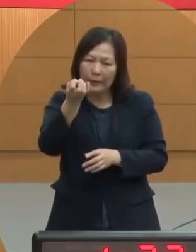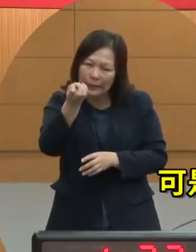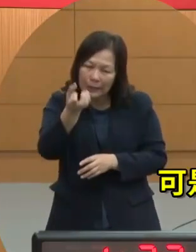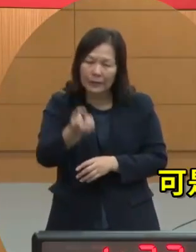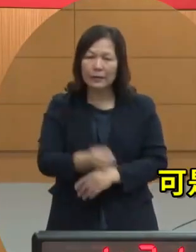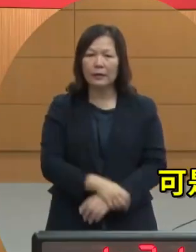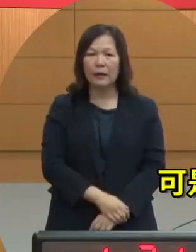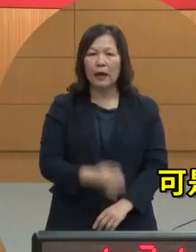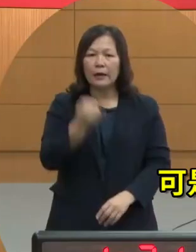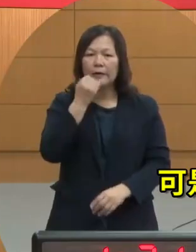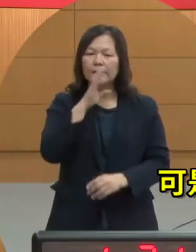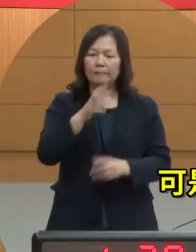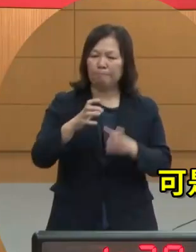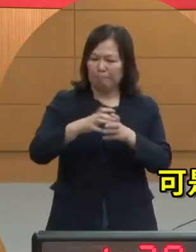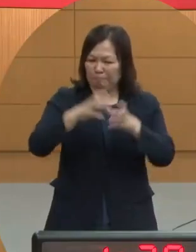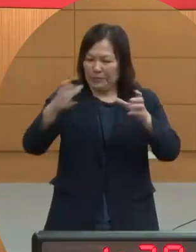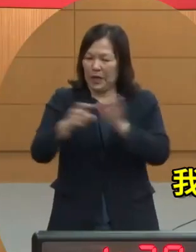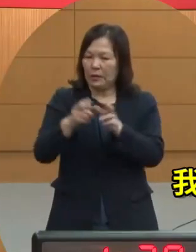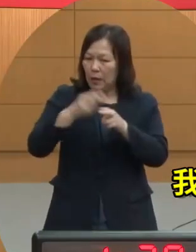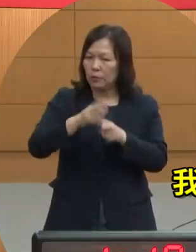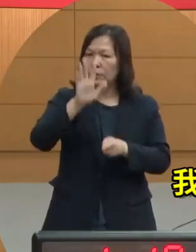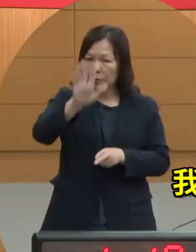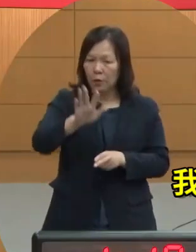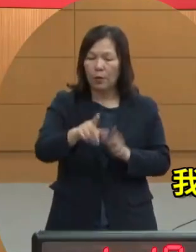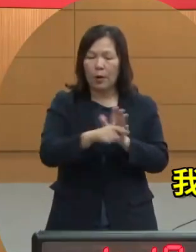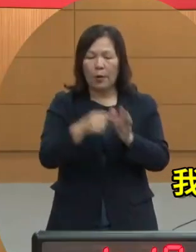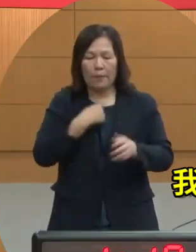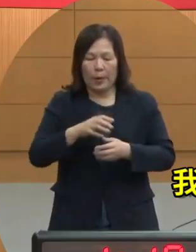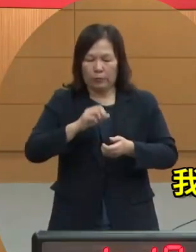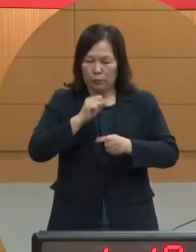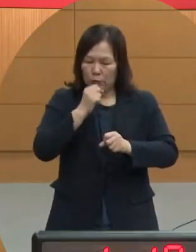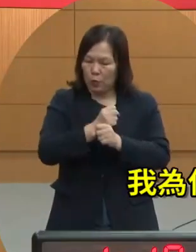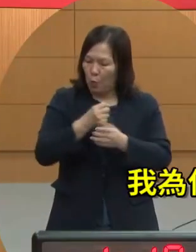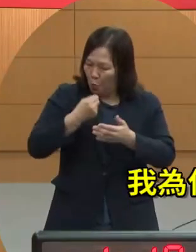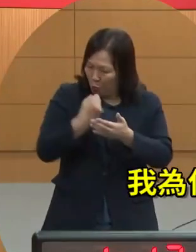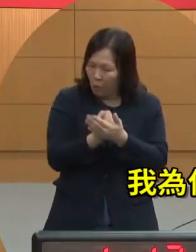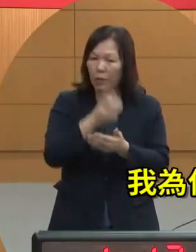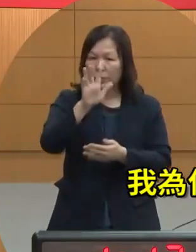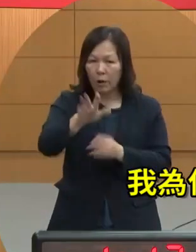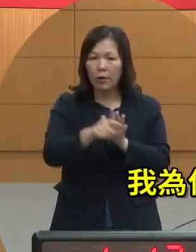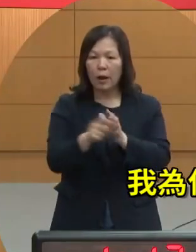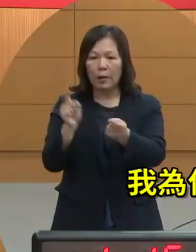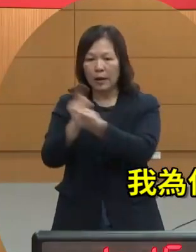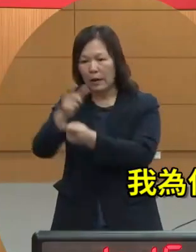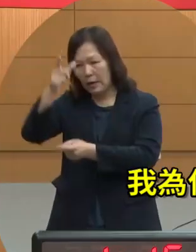可是我們有很強大的信心 我們有很大做事的決心 我為什麼會跟黃國昌老師合作